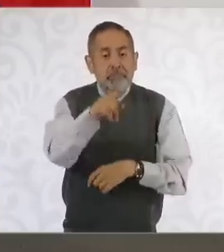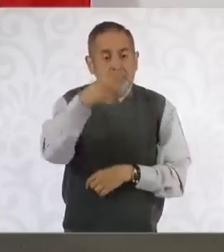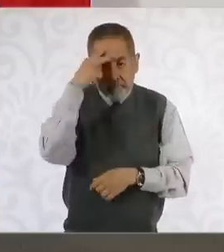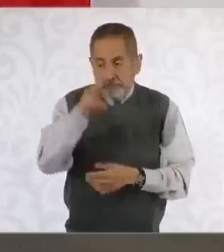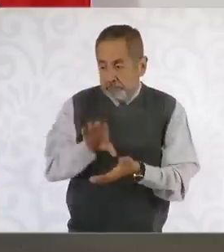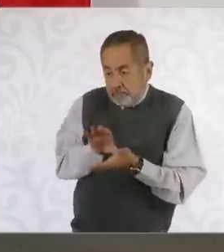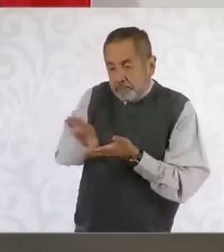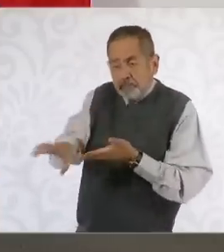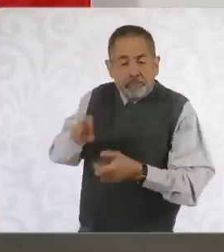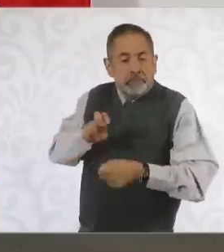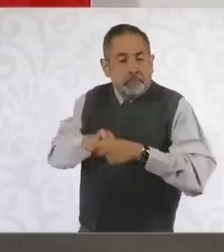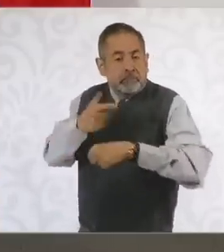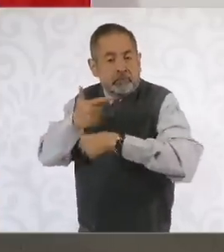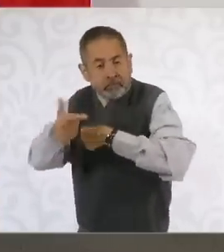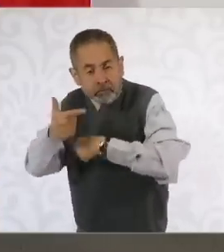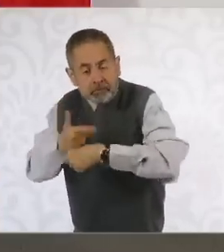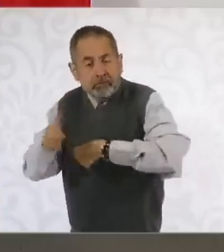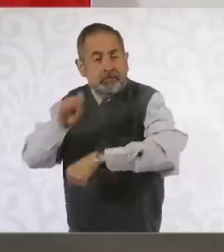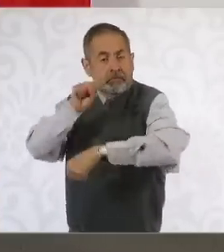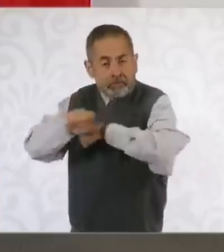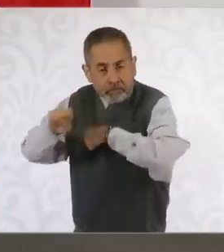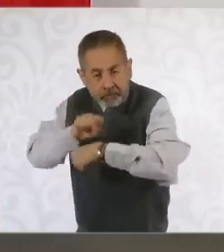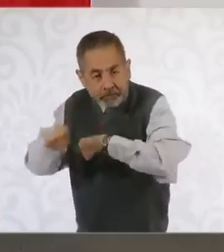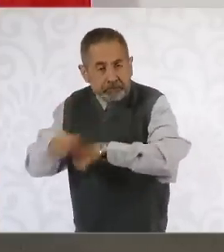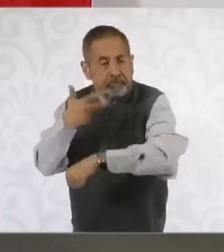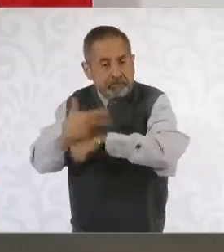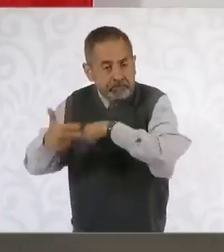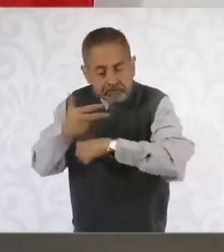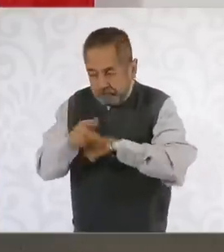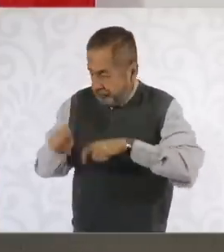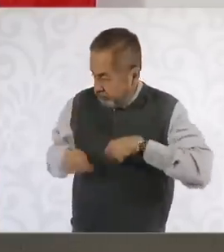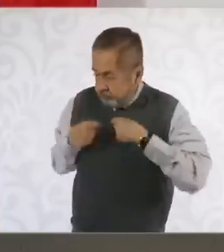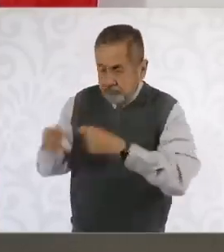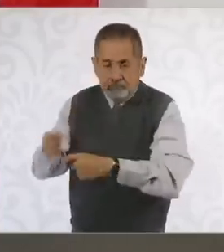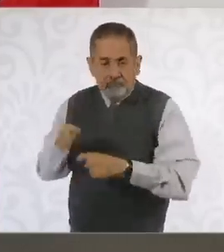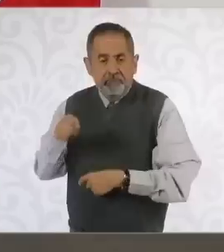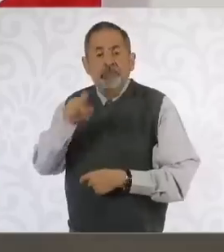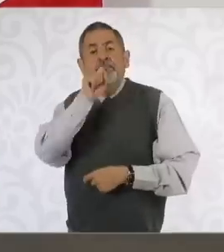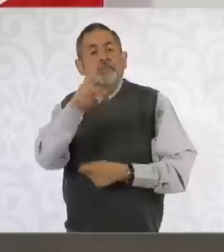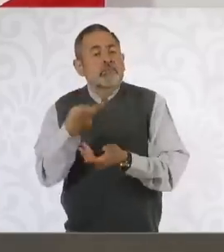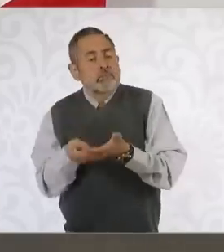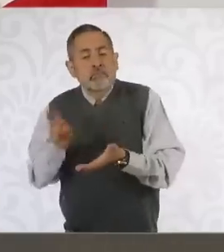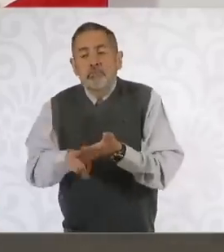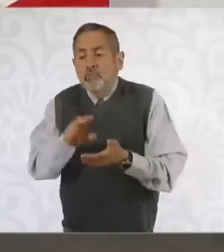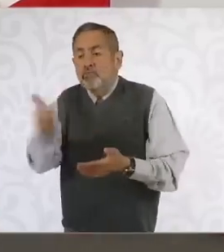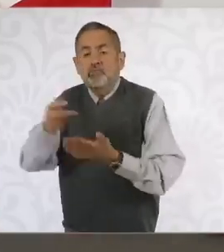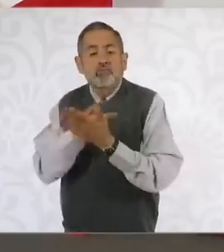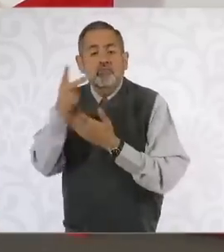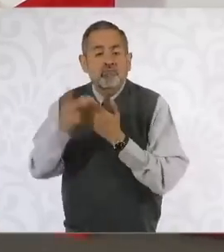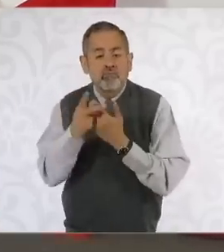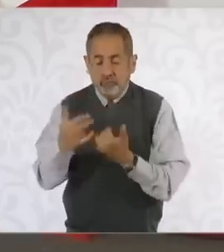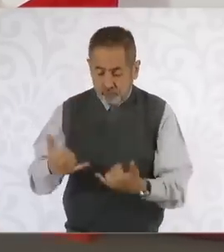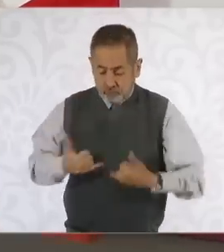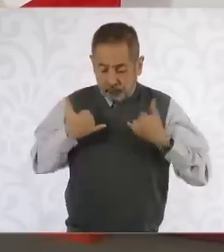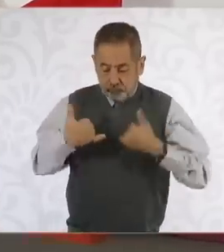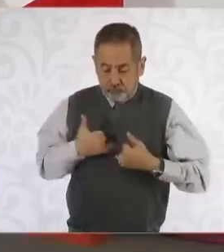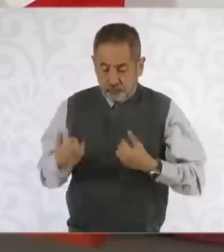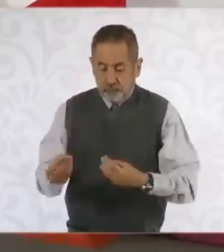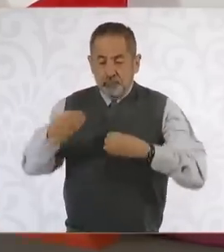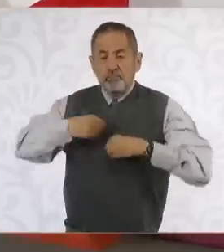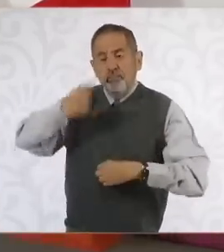Salvador en Honduras en este programa y en jóvenes construyendo el futuro Entonces ya án la propuesta